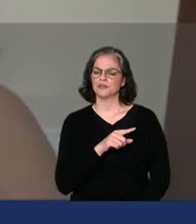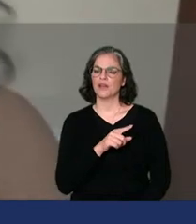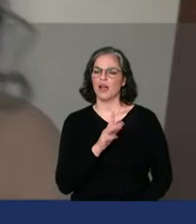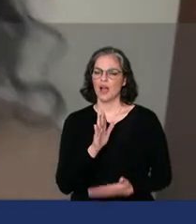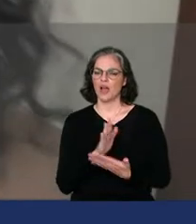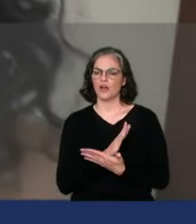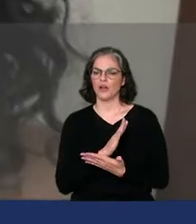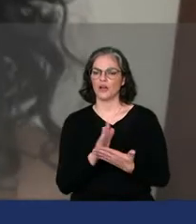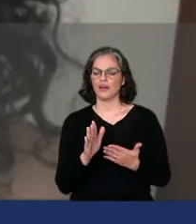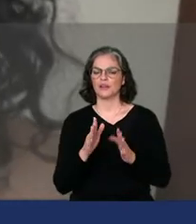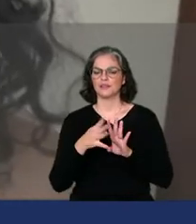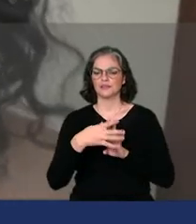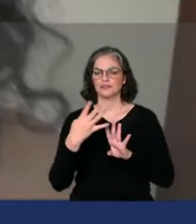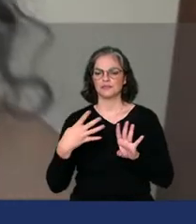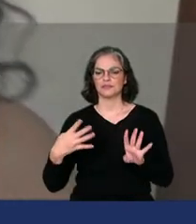GRANDE E PARA NÓS REPRESENTA MUITO QUE SÃO OS LGBTQIA+.